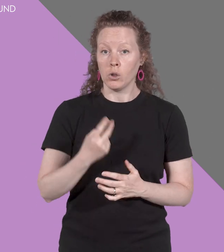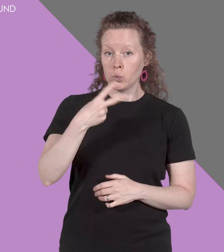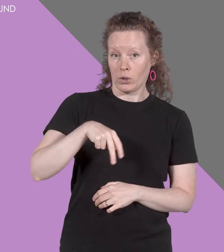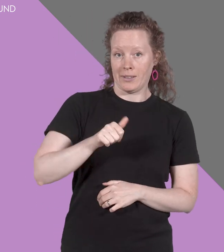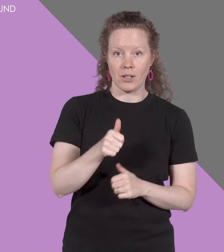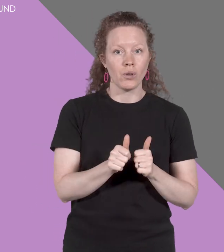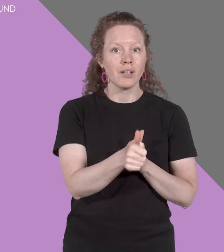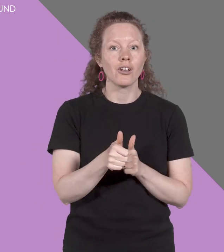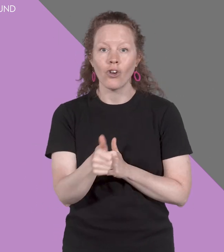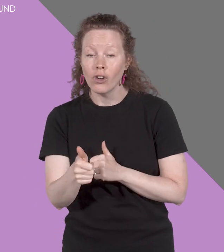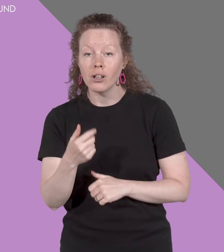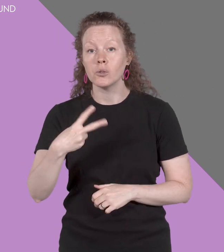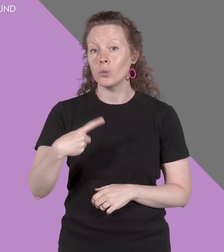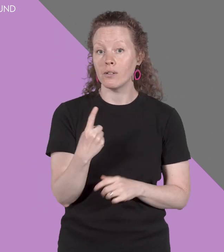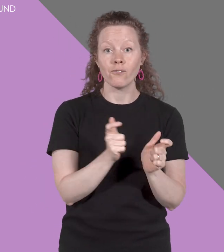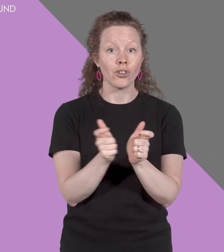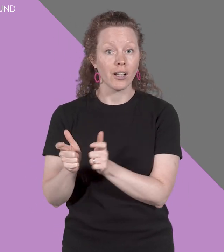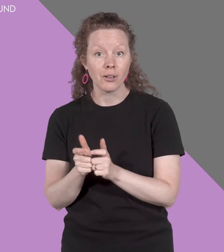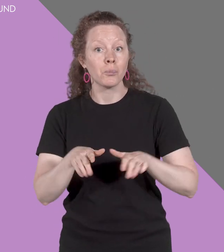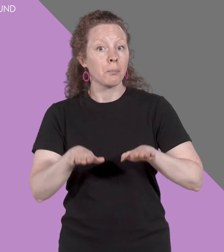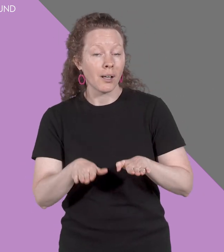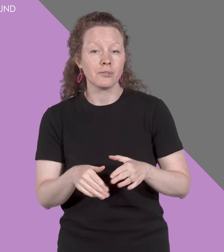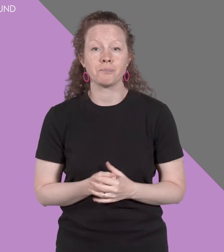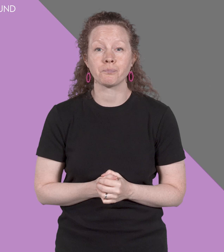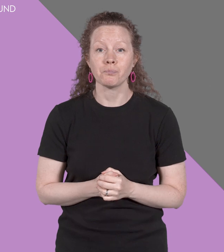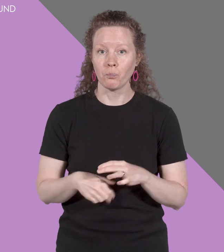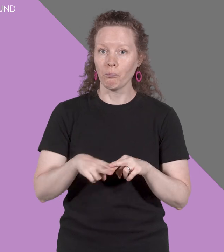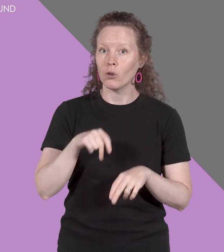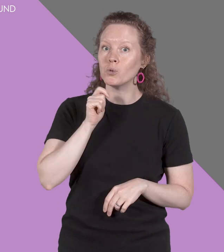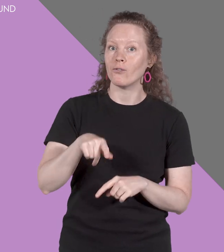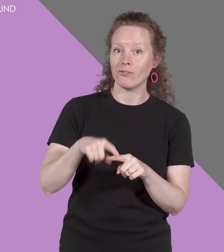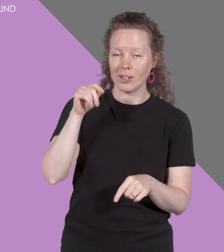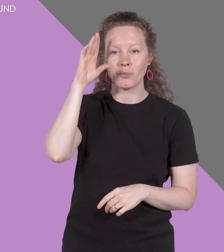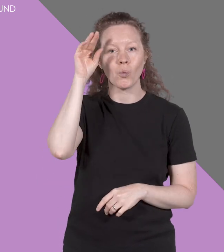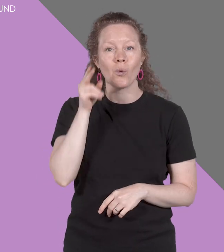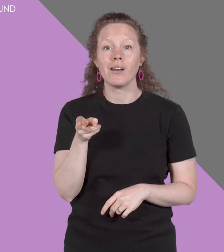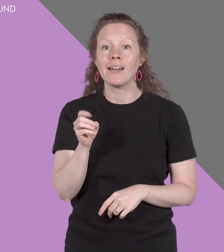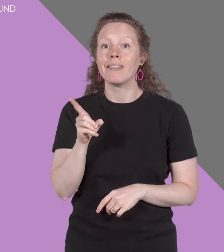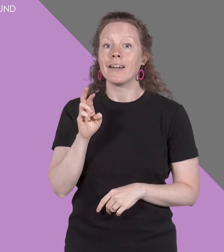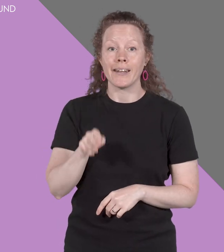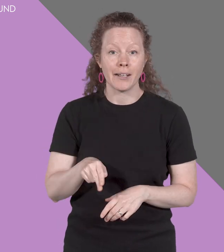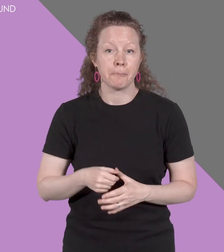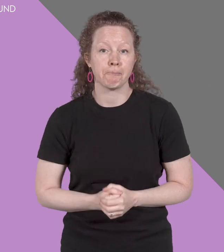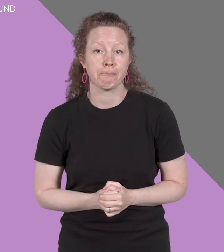Sammanlagt 21 föreningar var representerade med 29 delegater vid mötet. Till mötesordförande valdes Johan Hedrén.